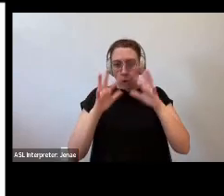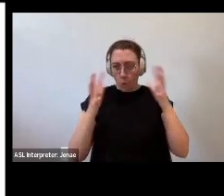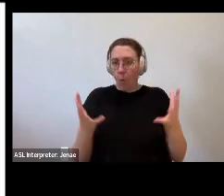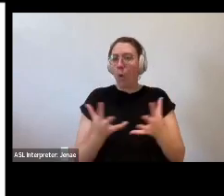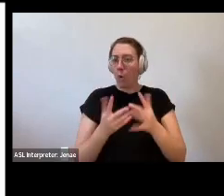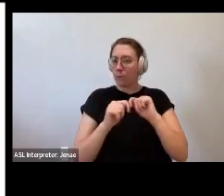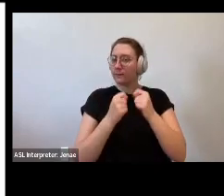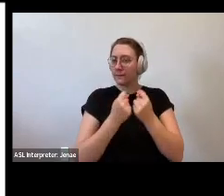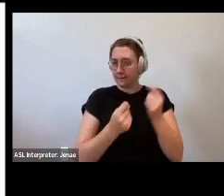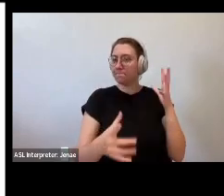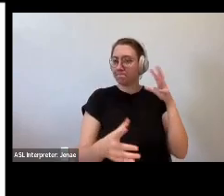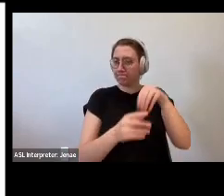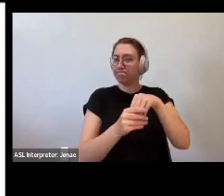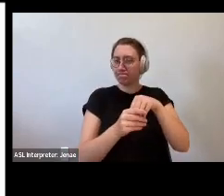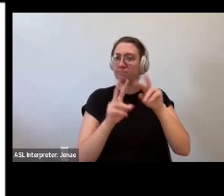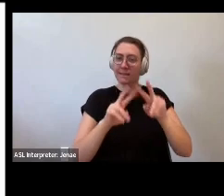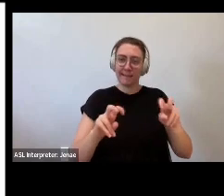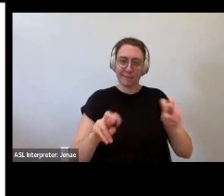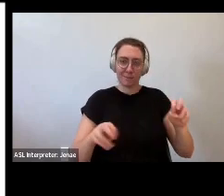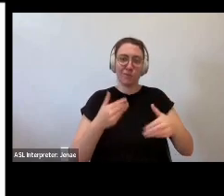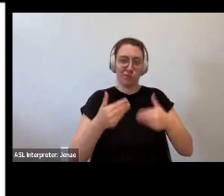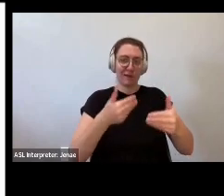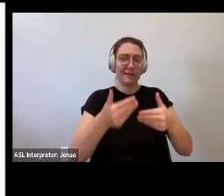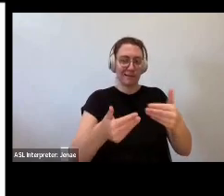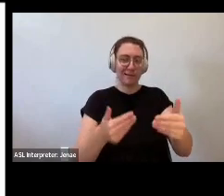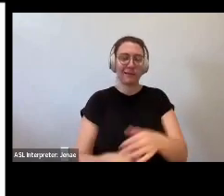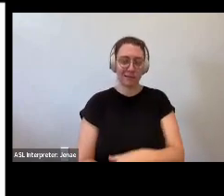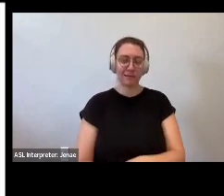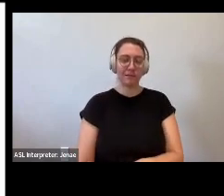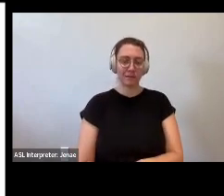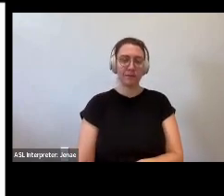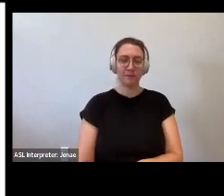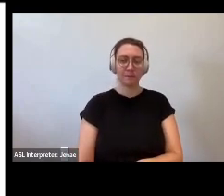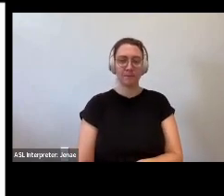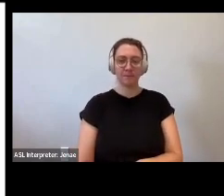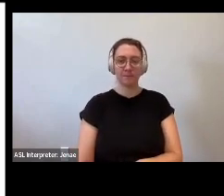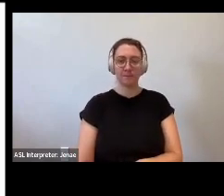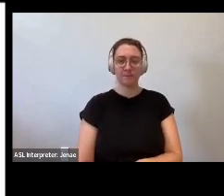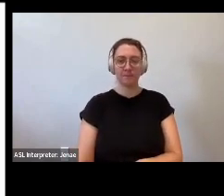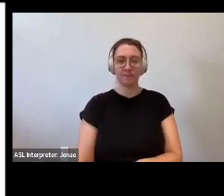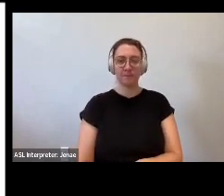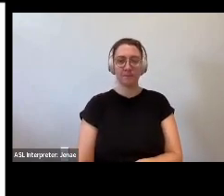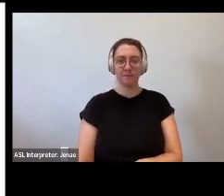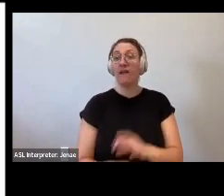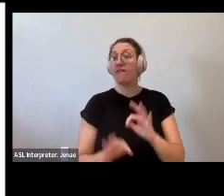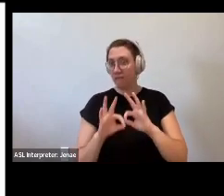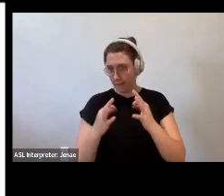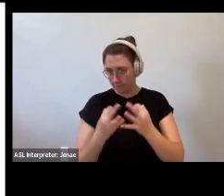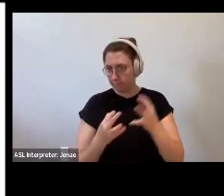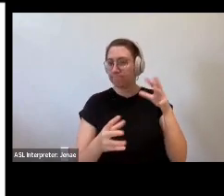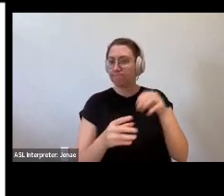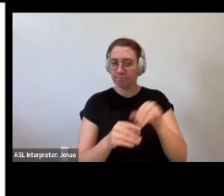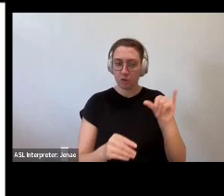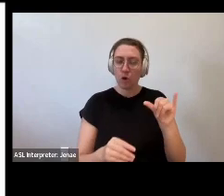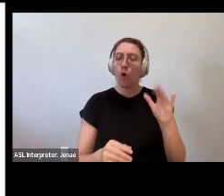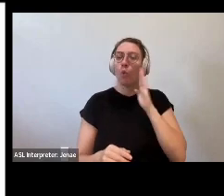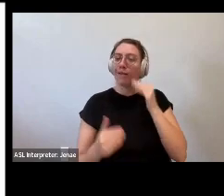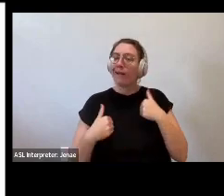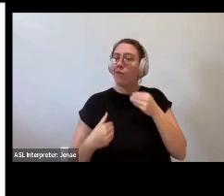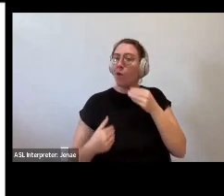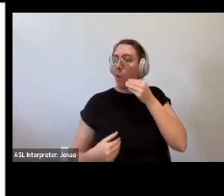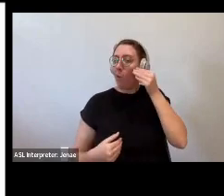participa en el proceso de evaluación, incluyendo a la familia. También habrá observaciones en casa si